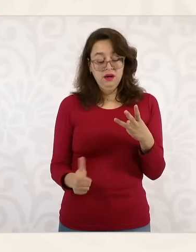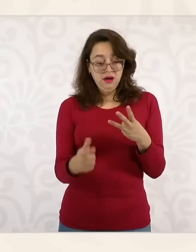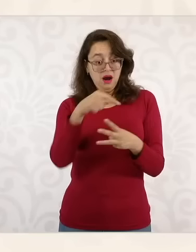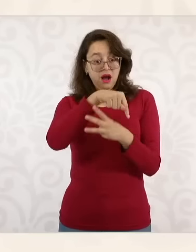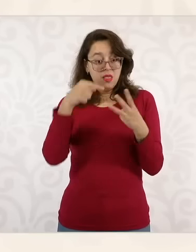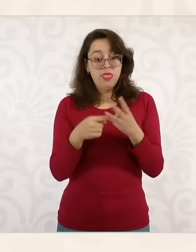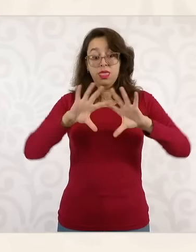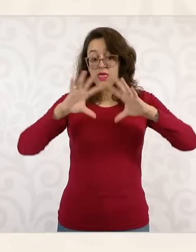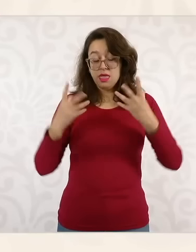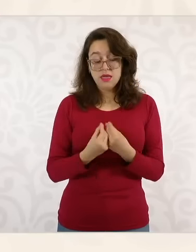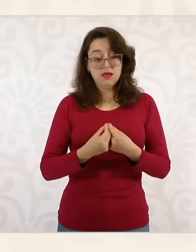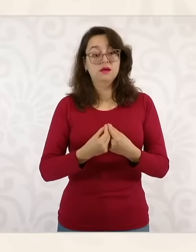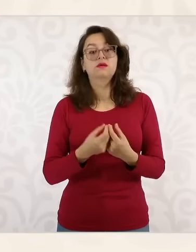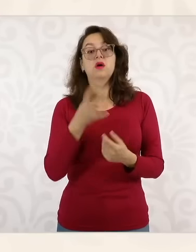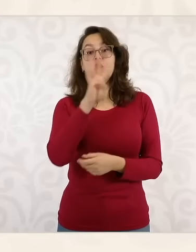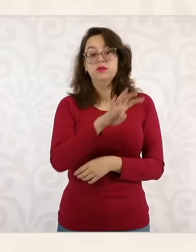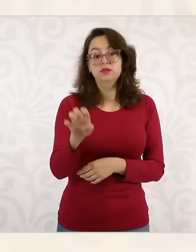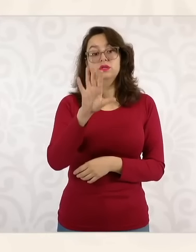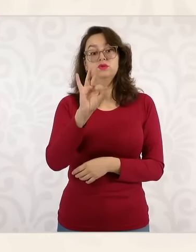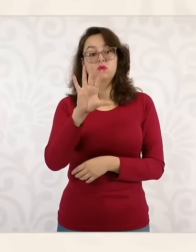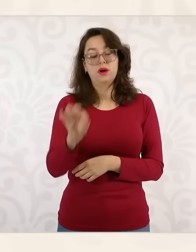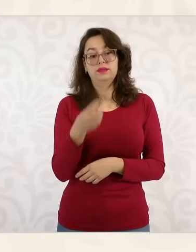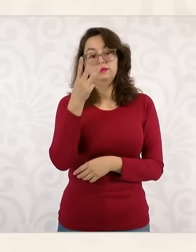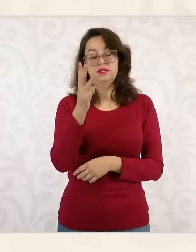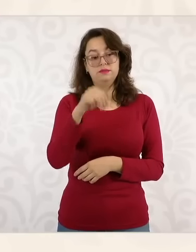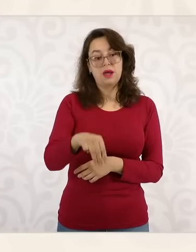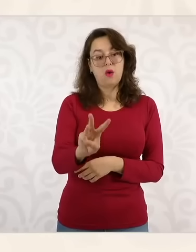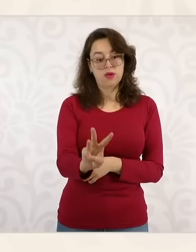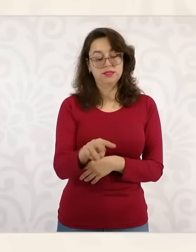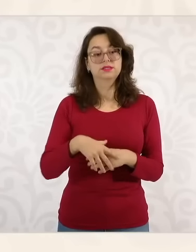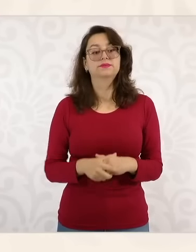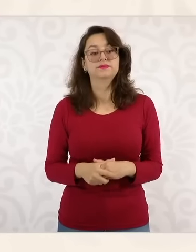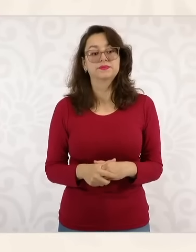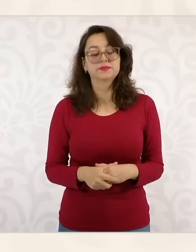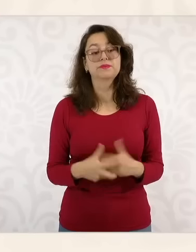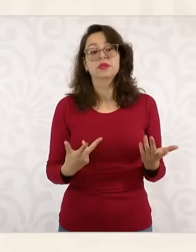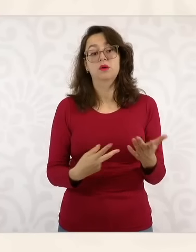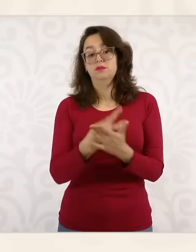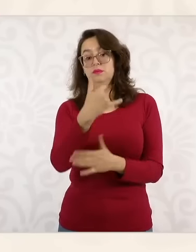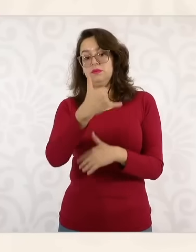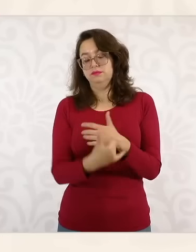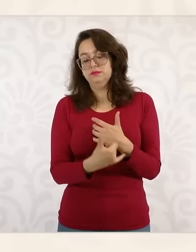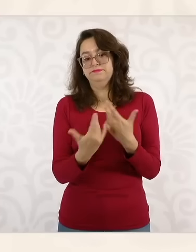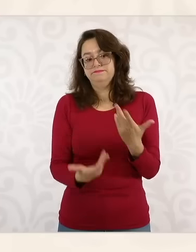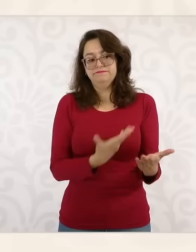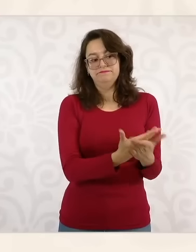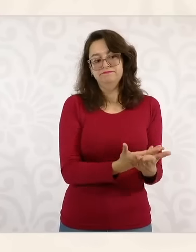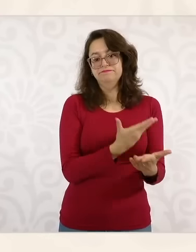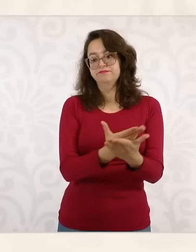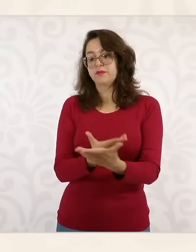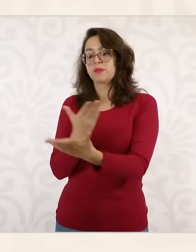conjunta, los tres, de 443 MW. Estos proyectos surgen de las mesas tripartistas que hemos tenido